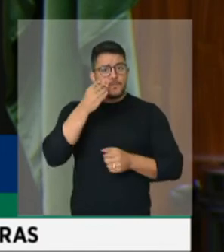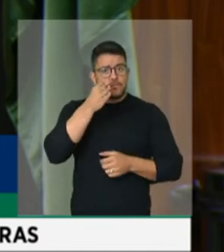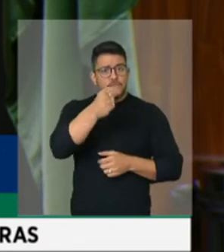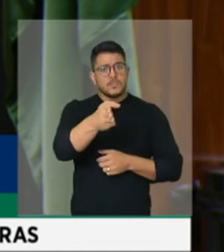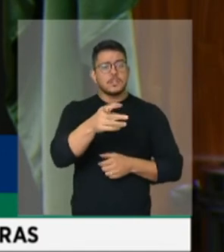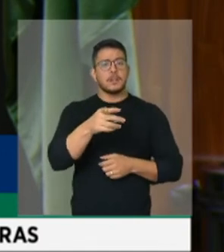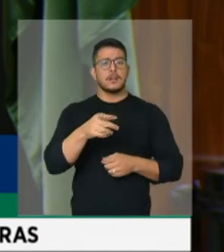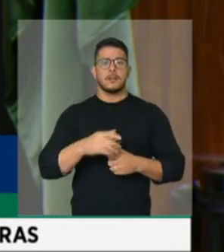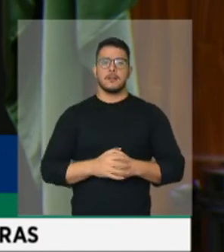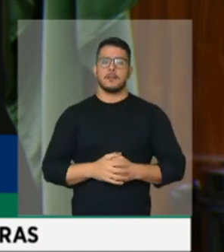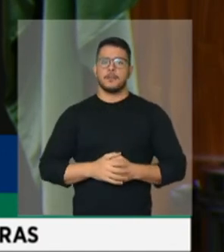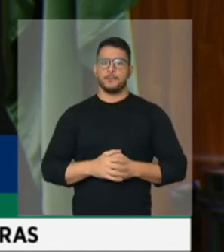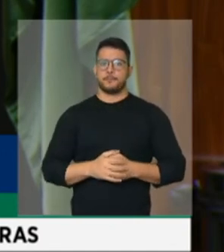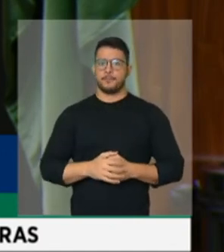PERGUNTO DIRETAMENTE AO